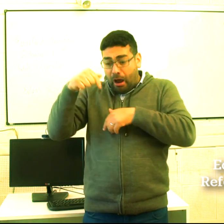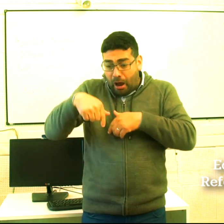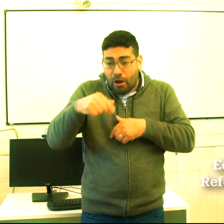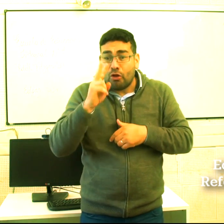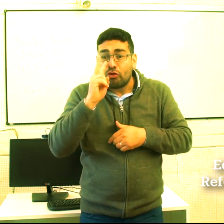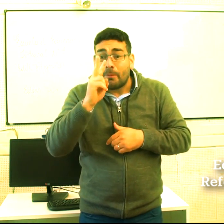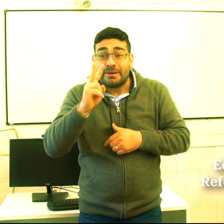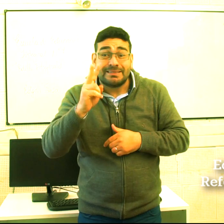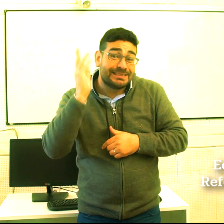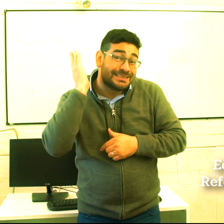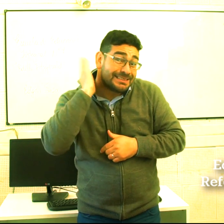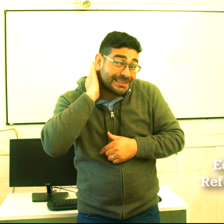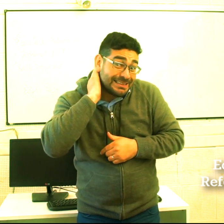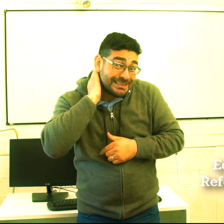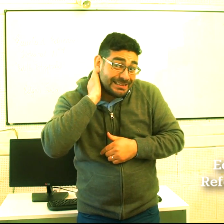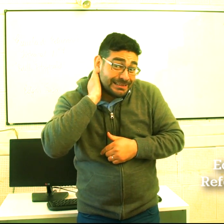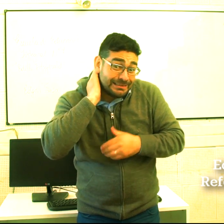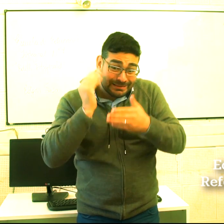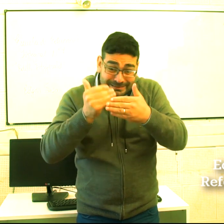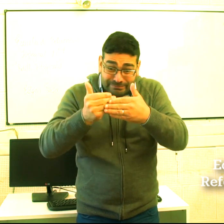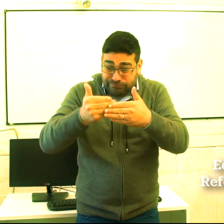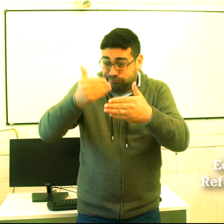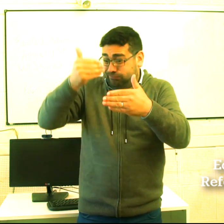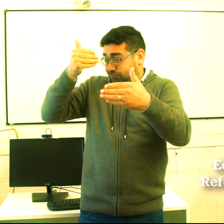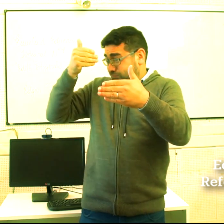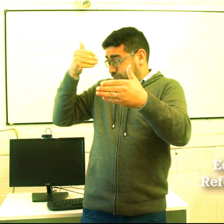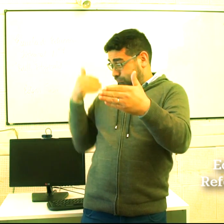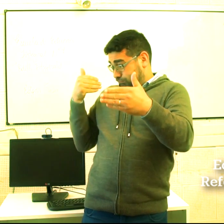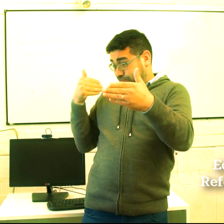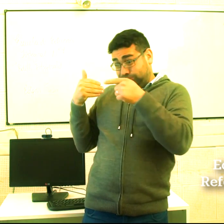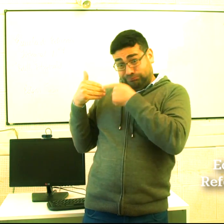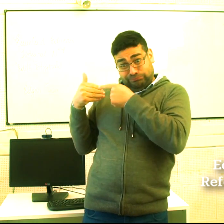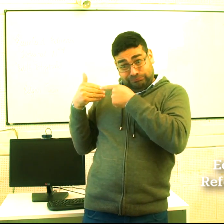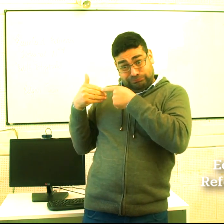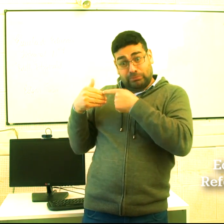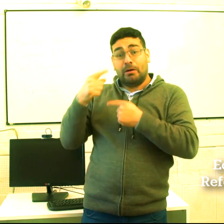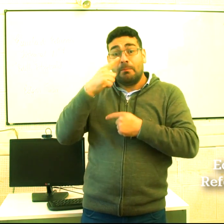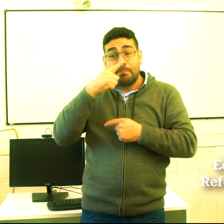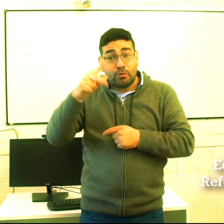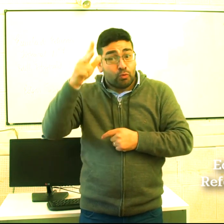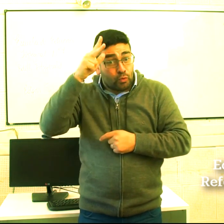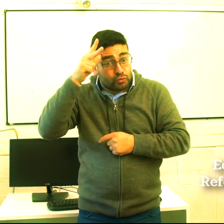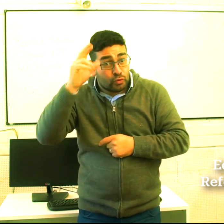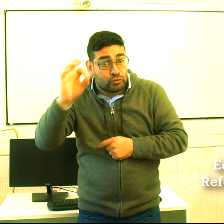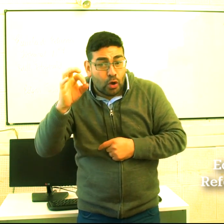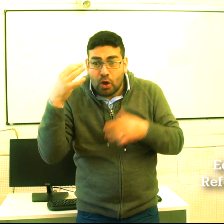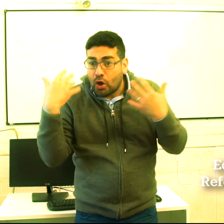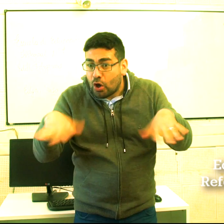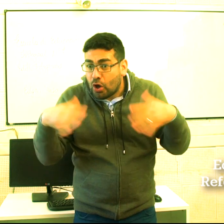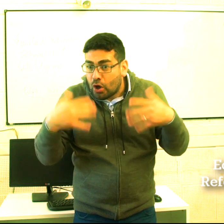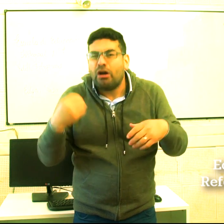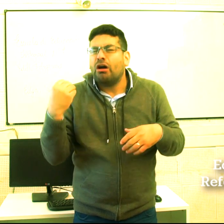Estamos en el año 2016, y ha pasado mucho tiempo desde 1880.